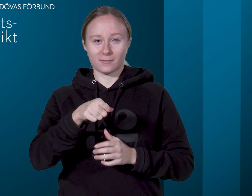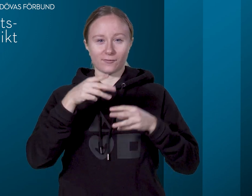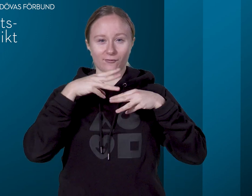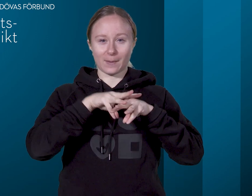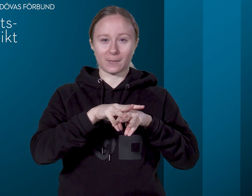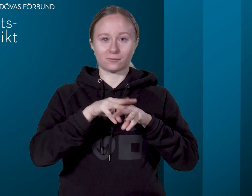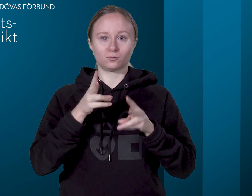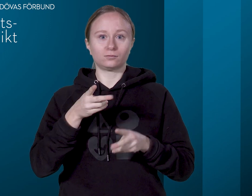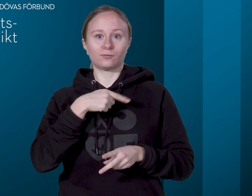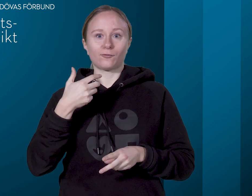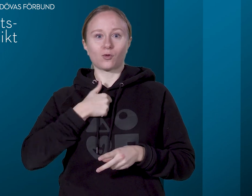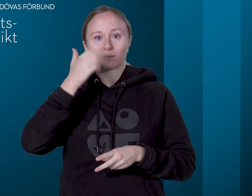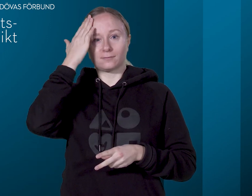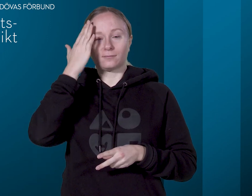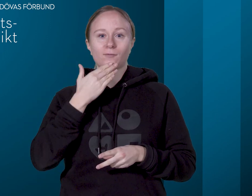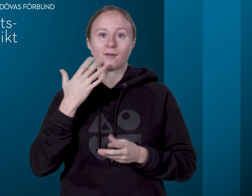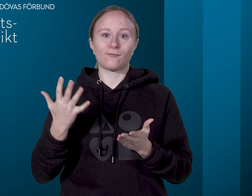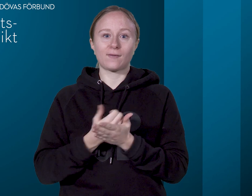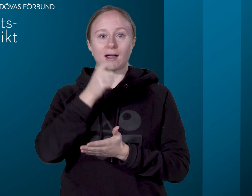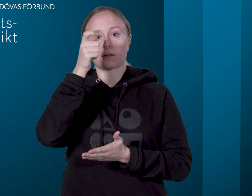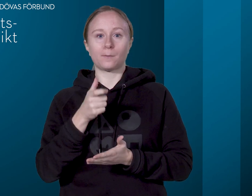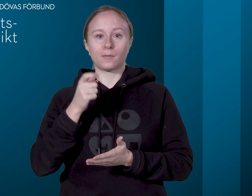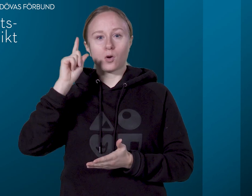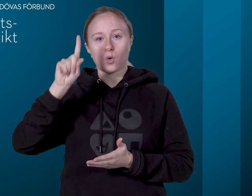Under webbinariet offentliggörs även vinnaren av hederspriset -